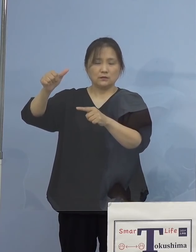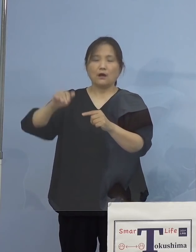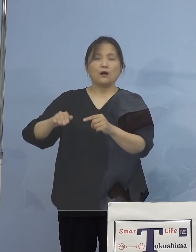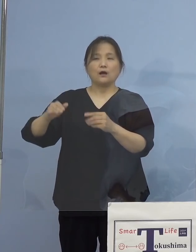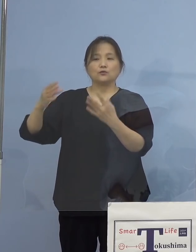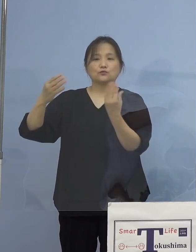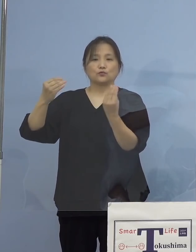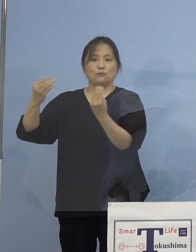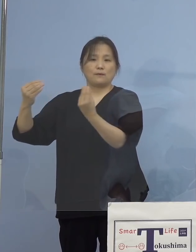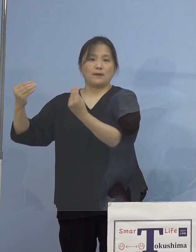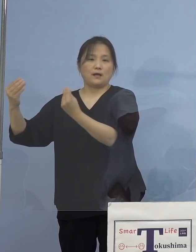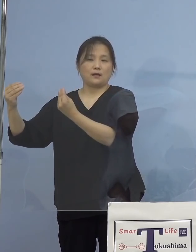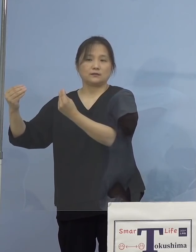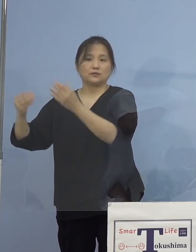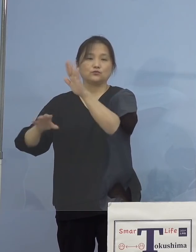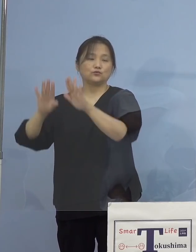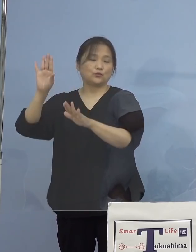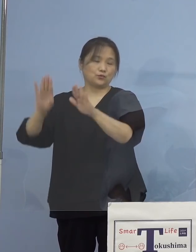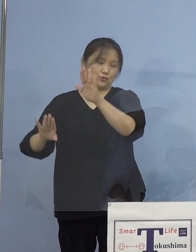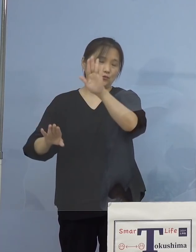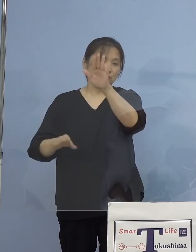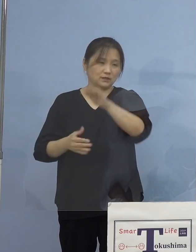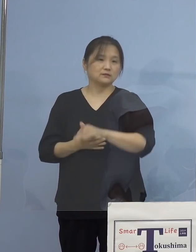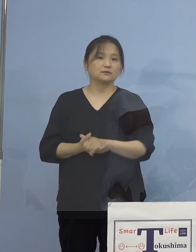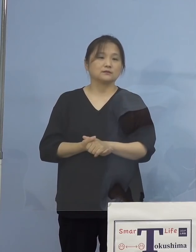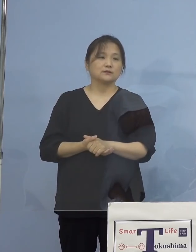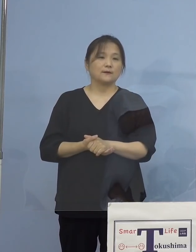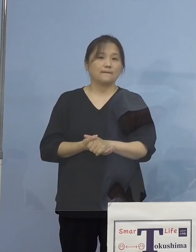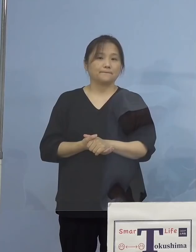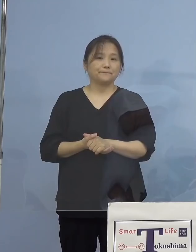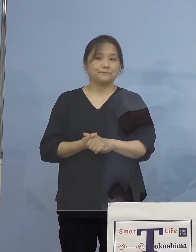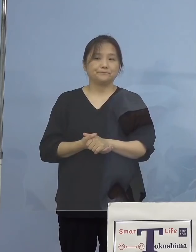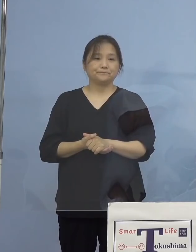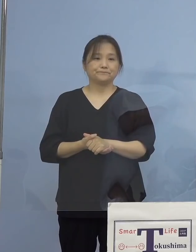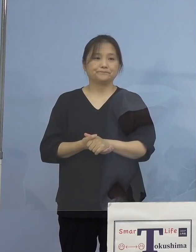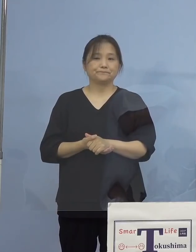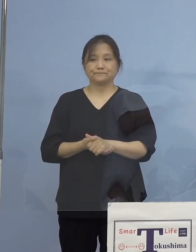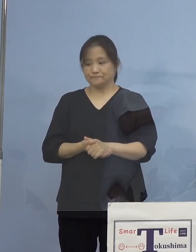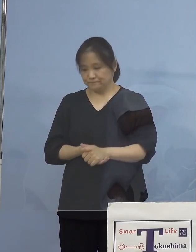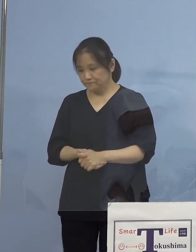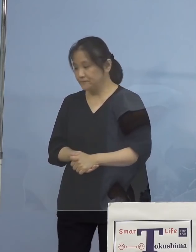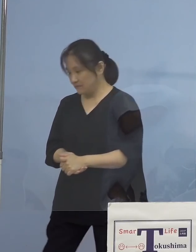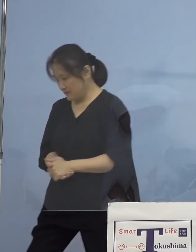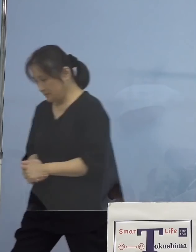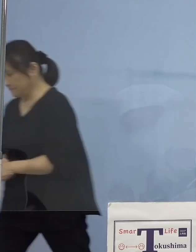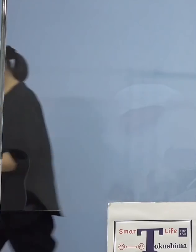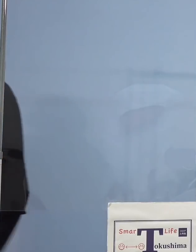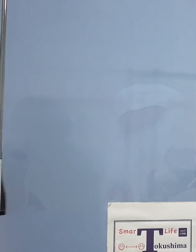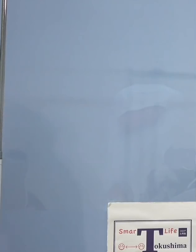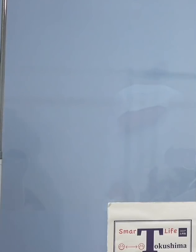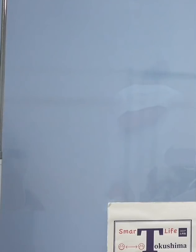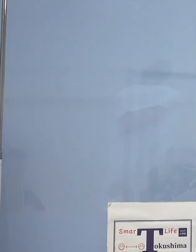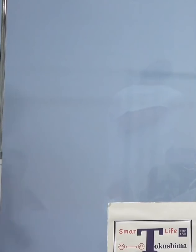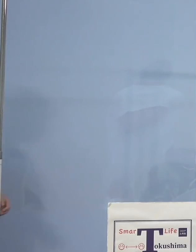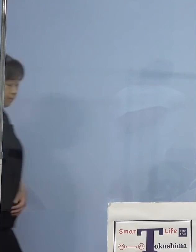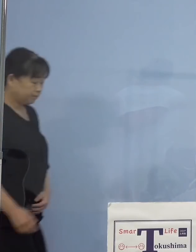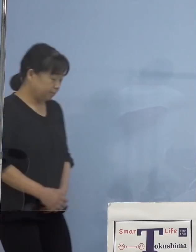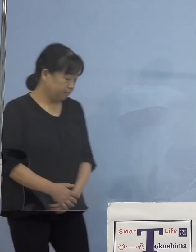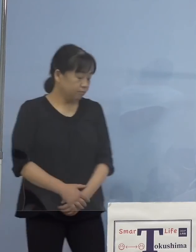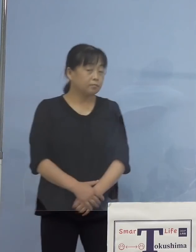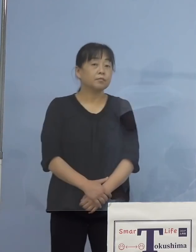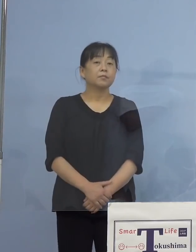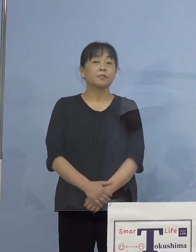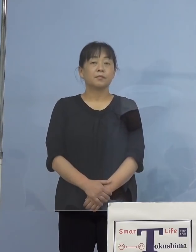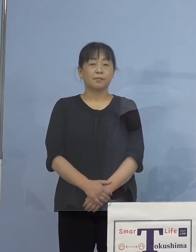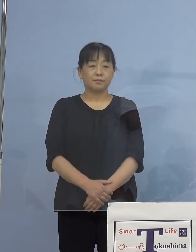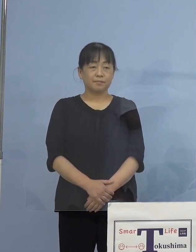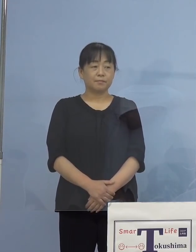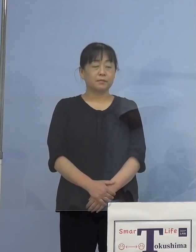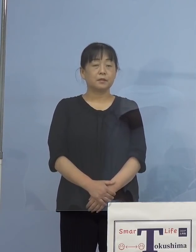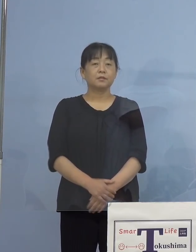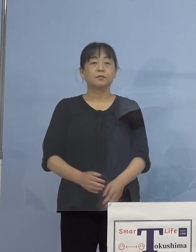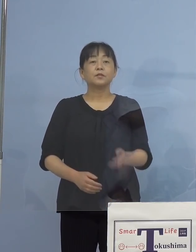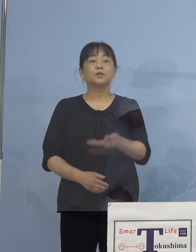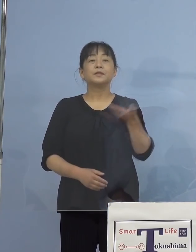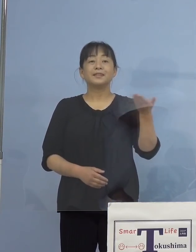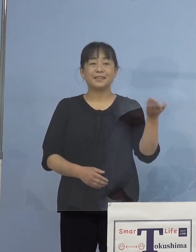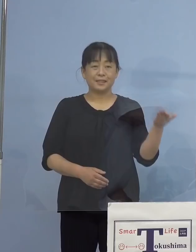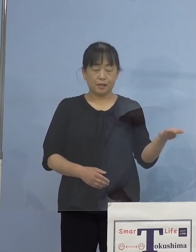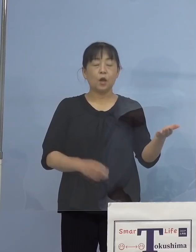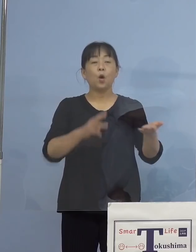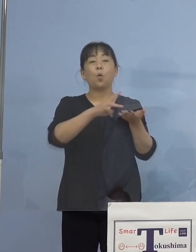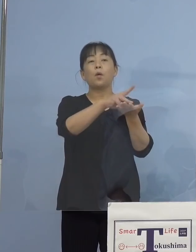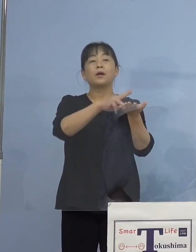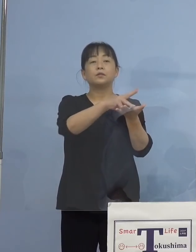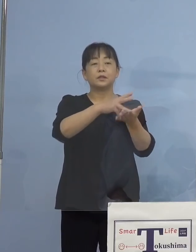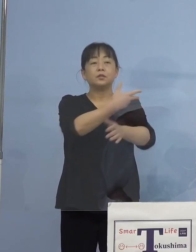という状況になっております 次に今度はワクチン接種について